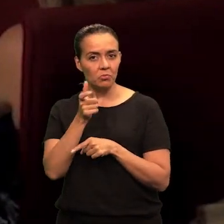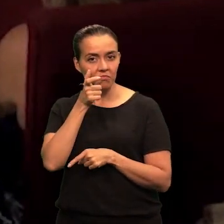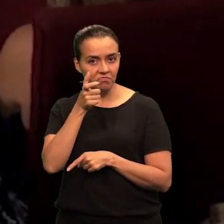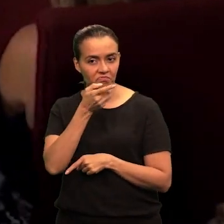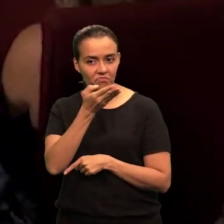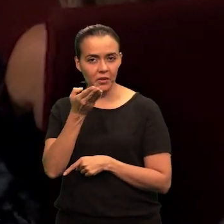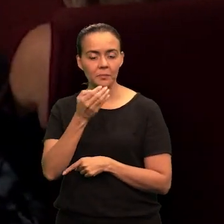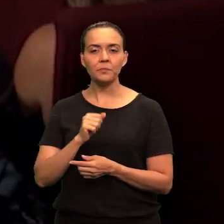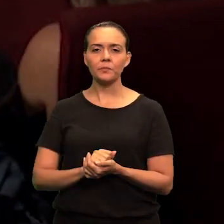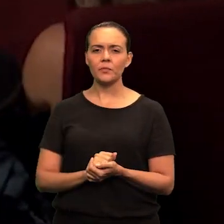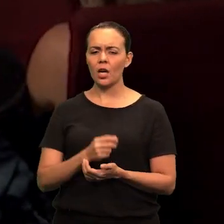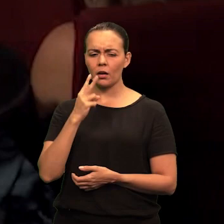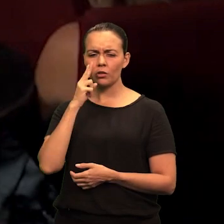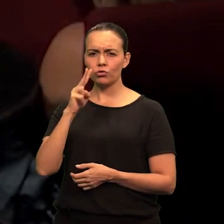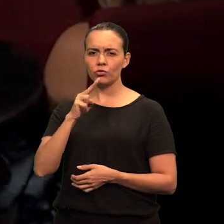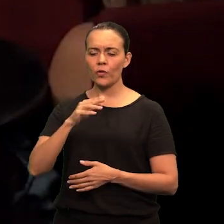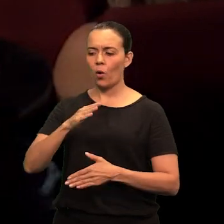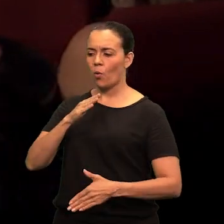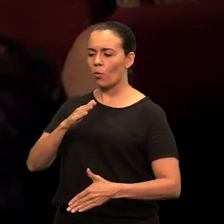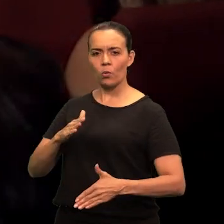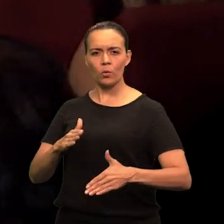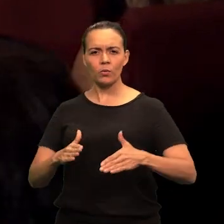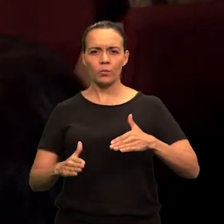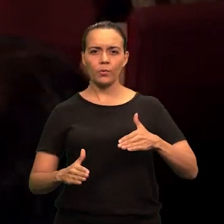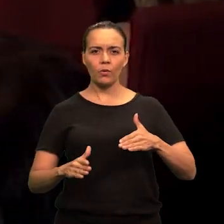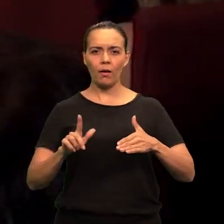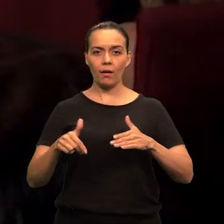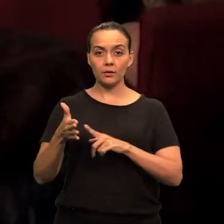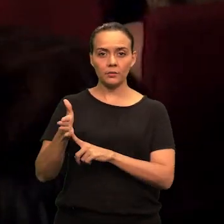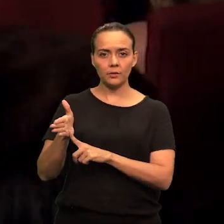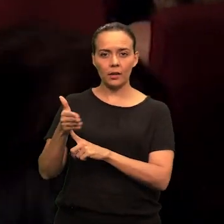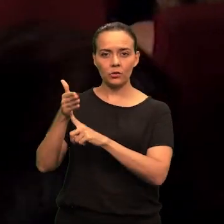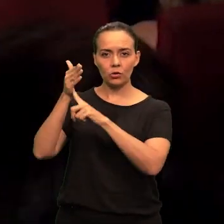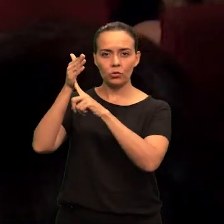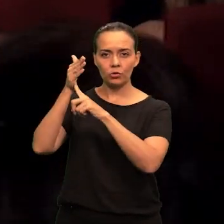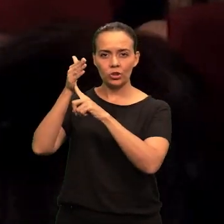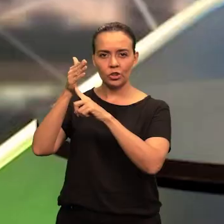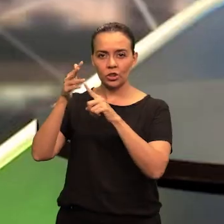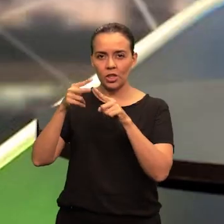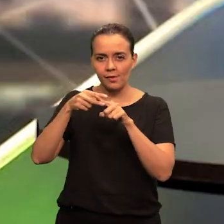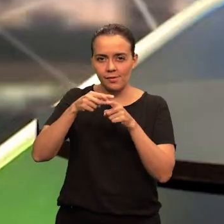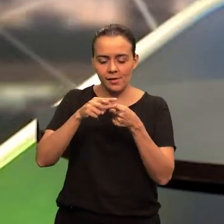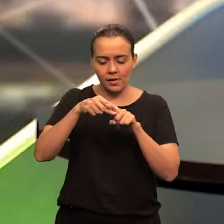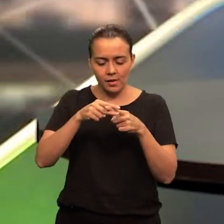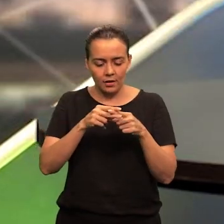é que a gente vê androides, que são máquinas programadas, por alguma razão